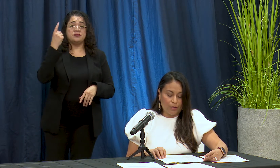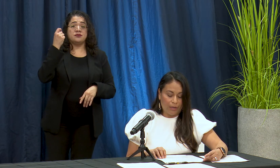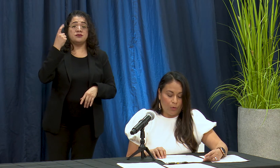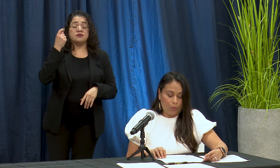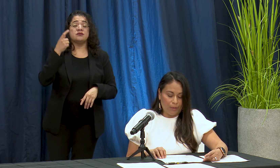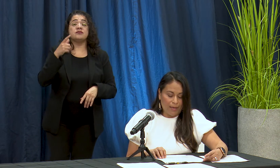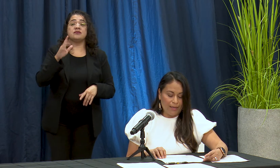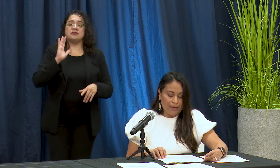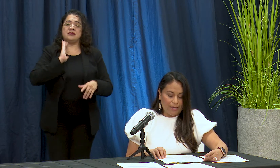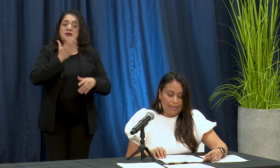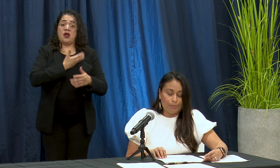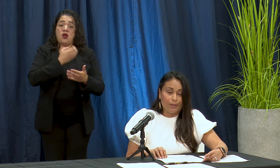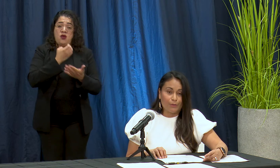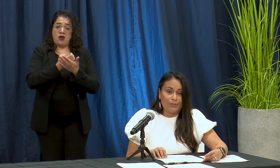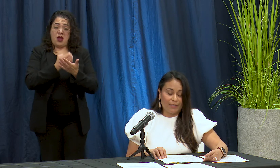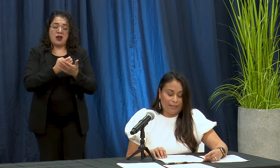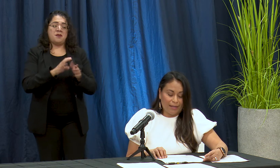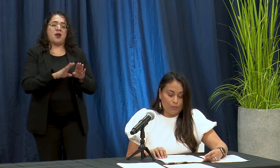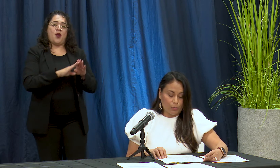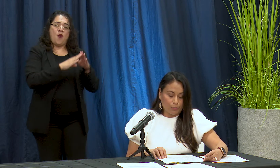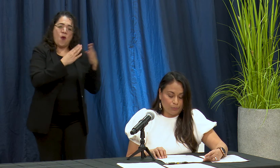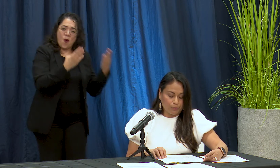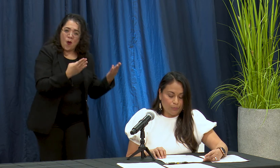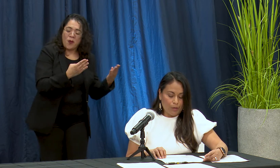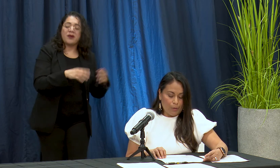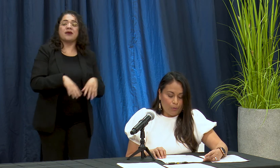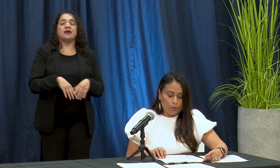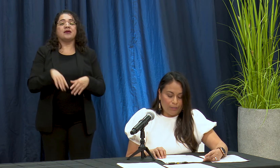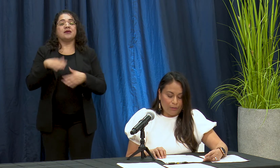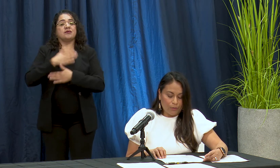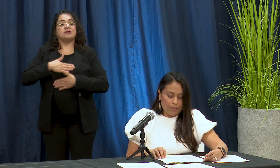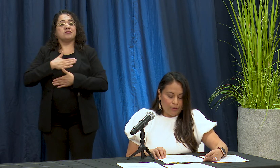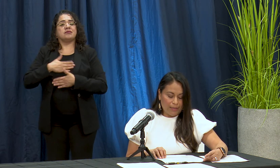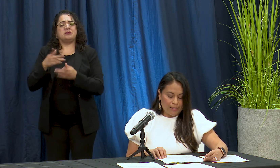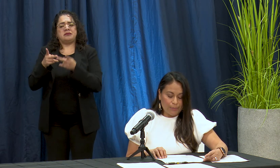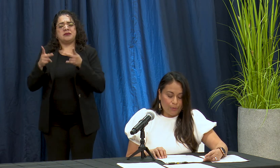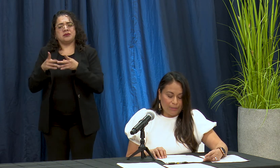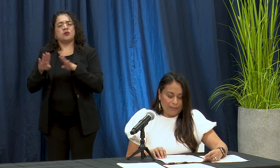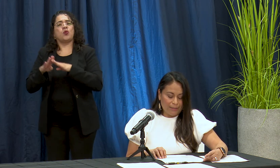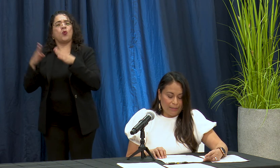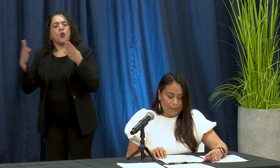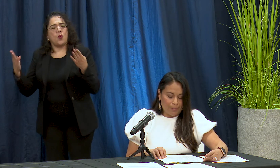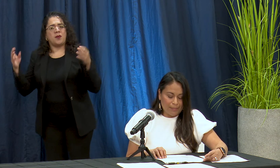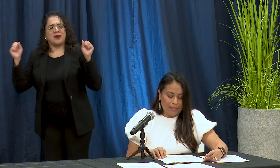economía yes Paseos de recreation por lo tanto creo que es importante rep SR